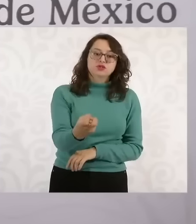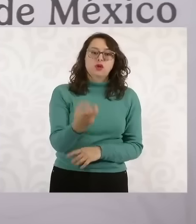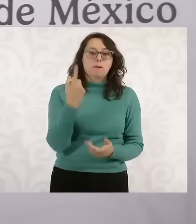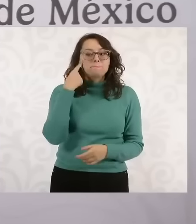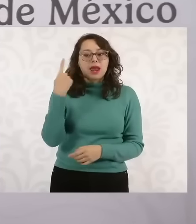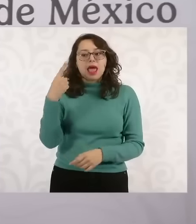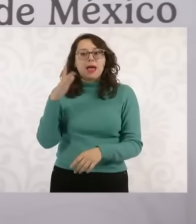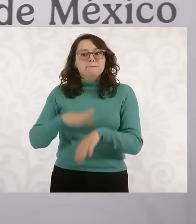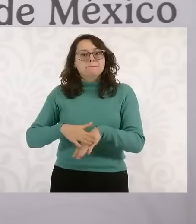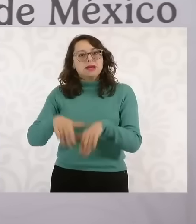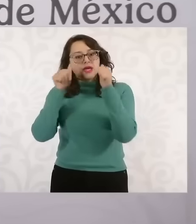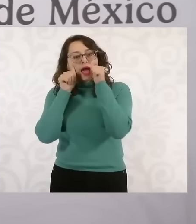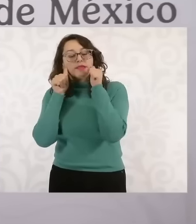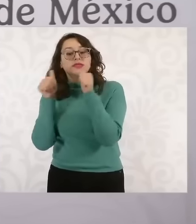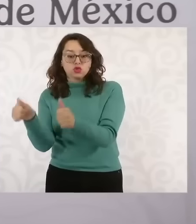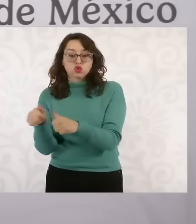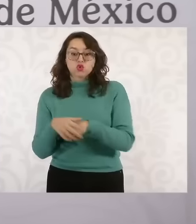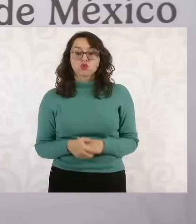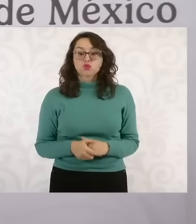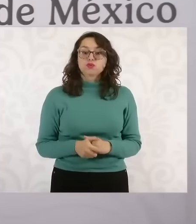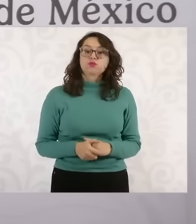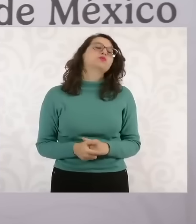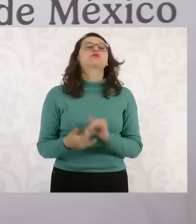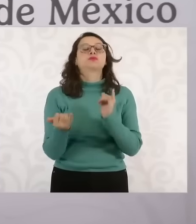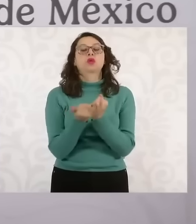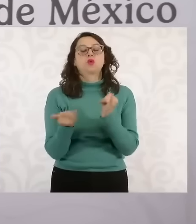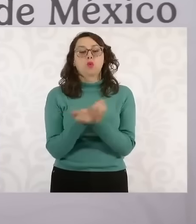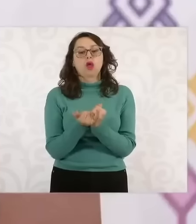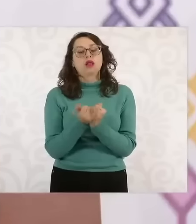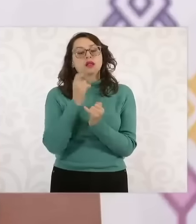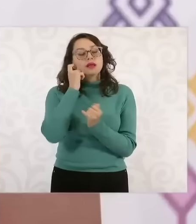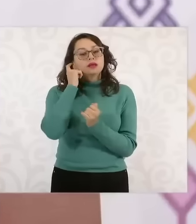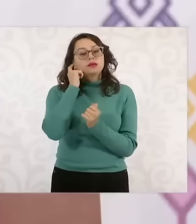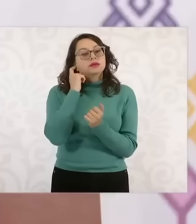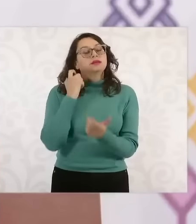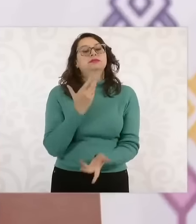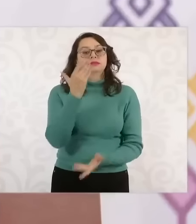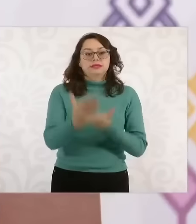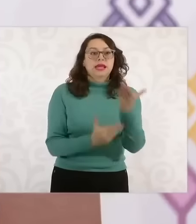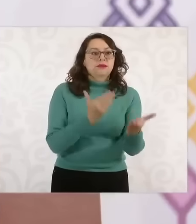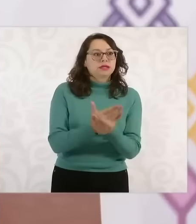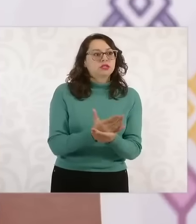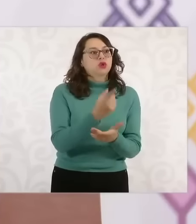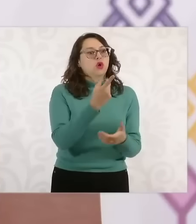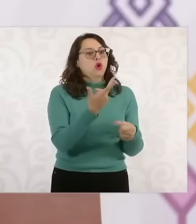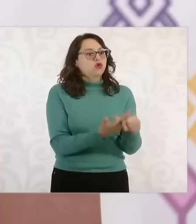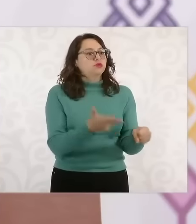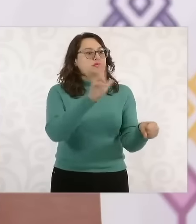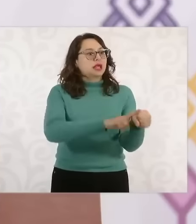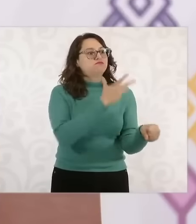salud. Esto pues va acompañado del mejoramiento de los servicios. Entonces ya informó por lo menos